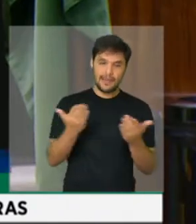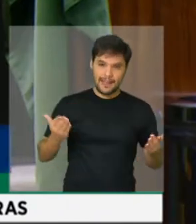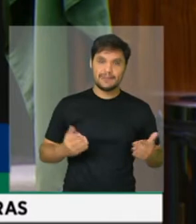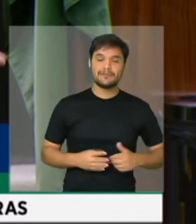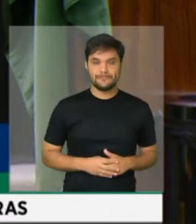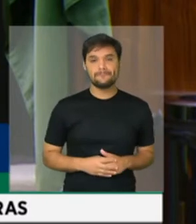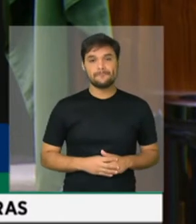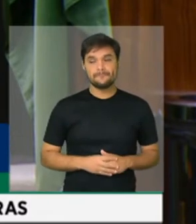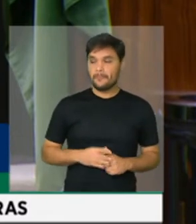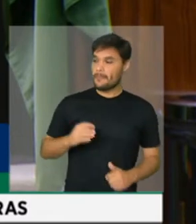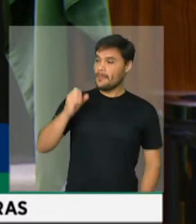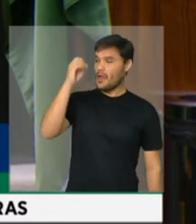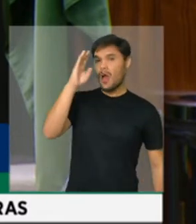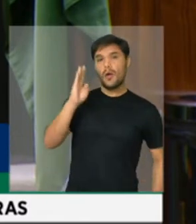PRESIDENTE, DEPUTADOS E DEPUTADAS. O PAÍS PRECISA